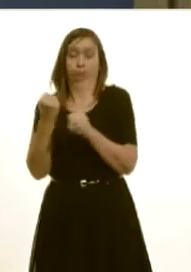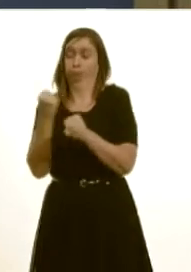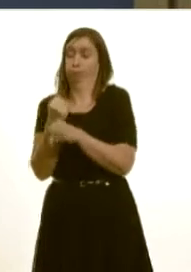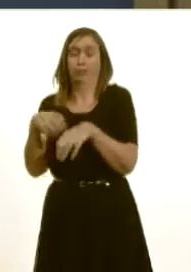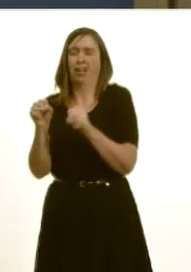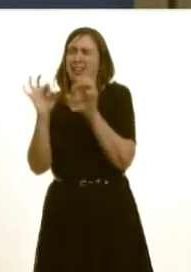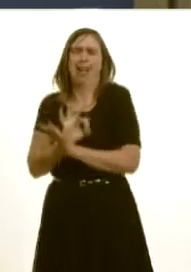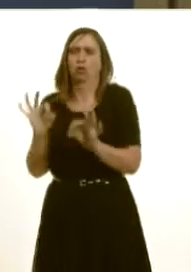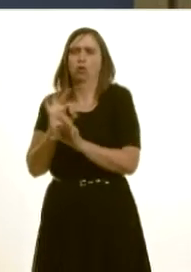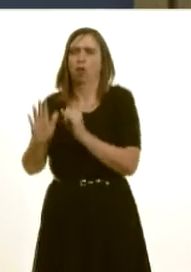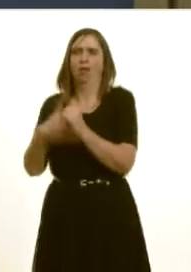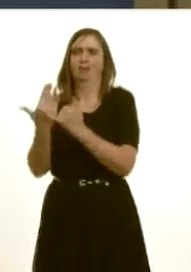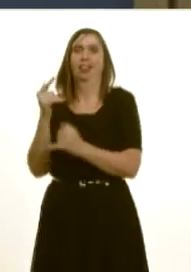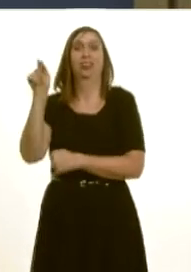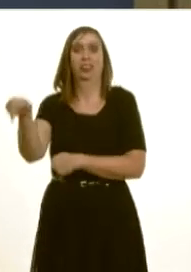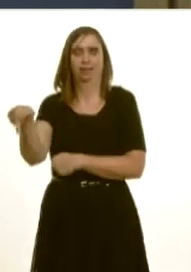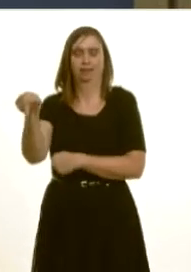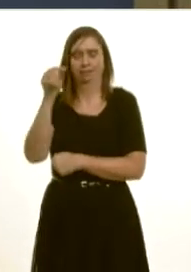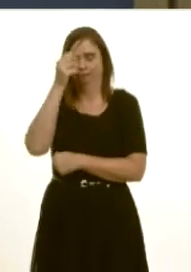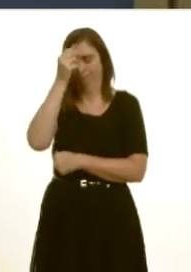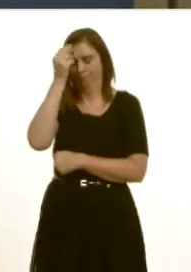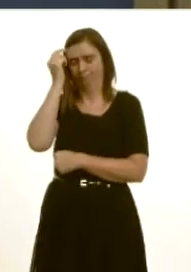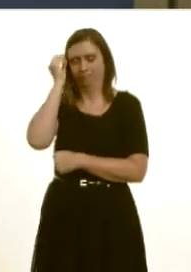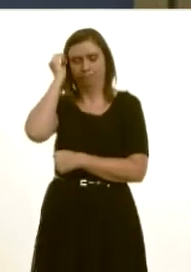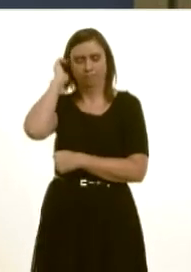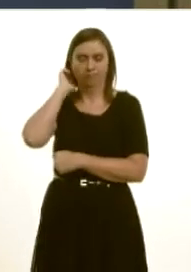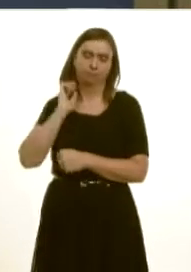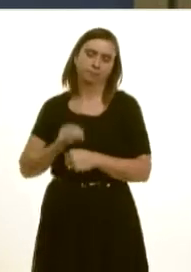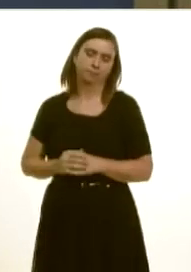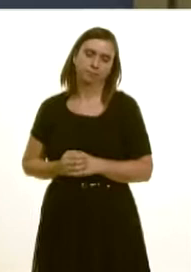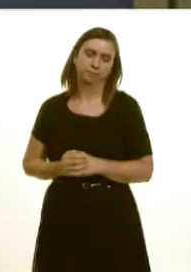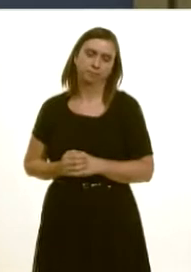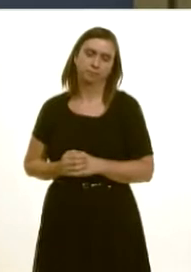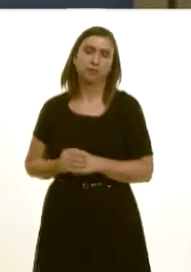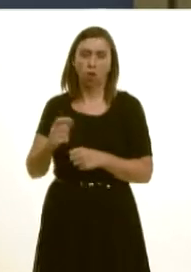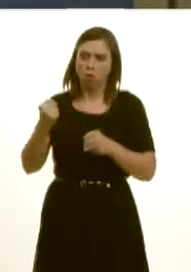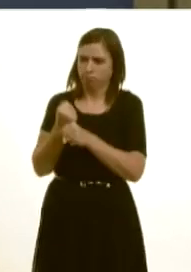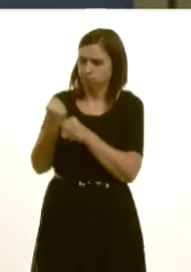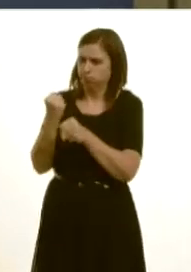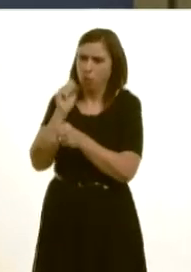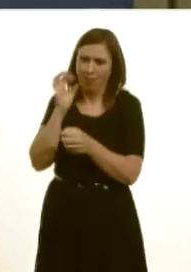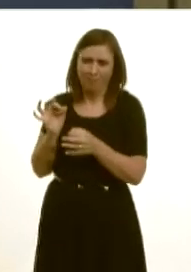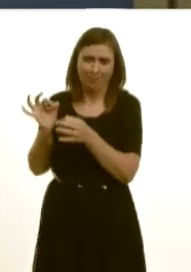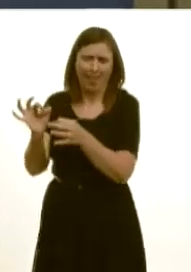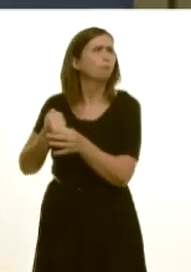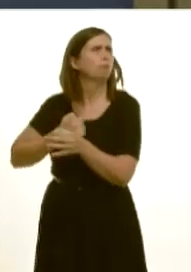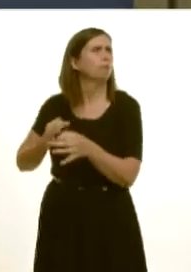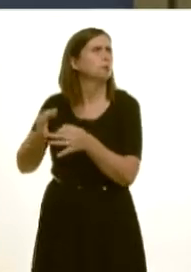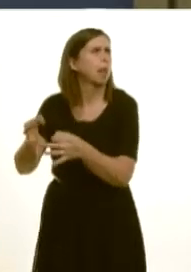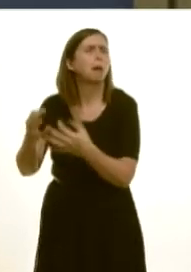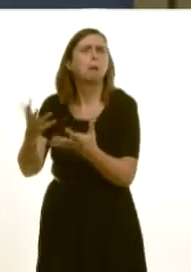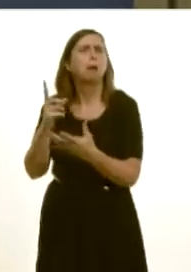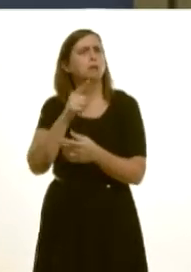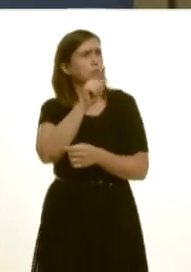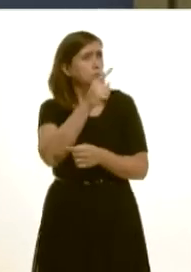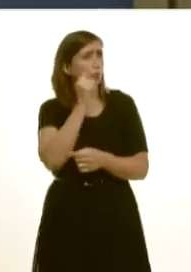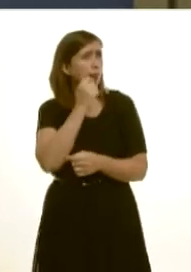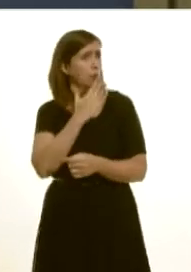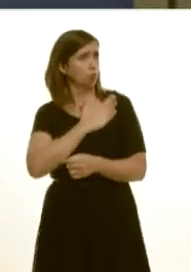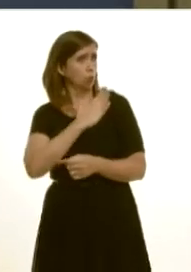Fodd bynnag, o oedi—os mai dyna’r gair—y gwaith adeiladu, a all y Prif Weinidog roi